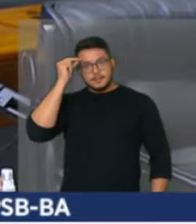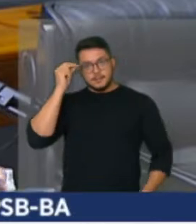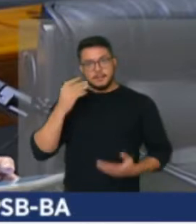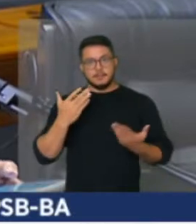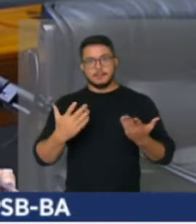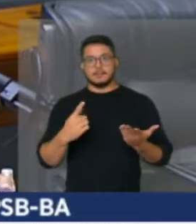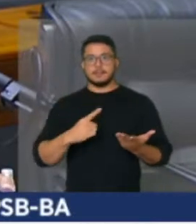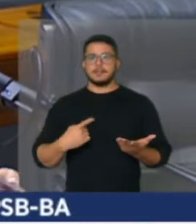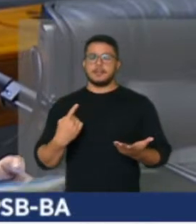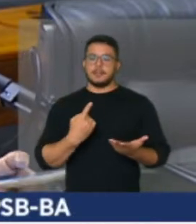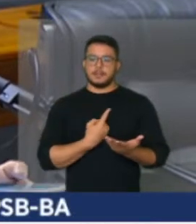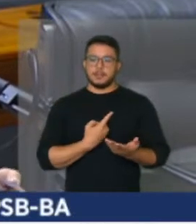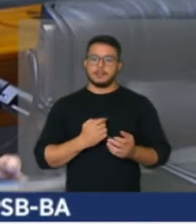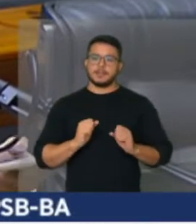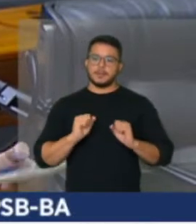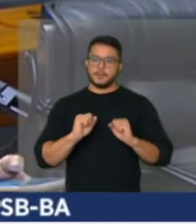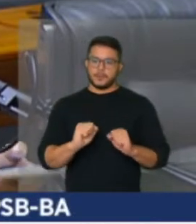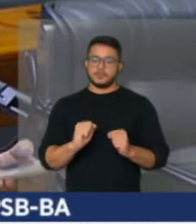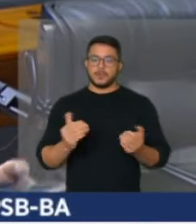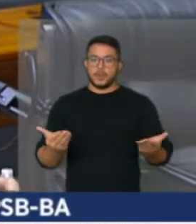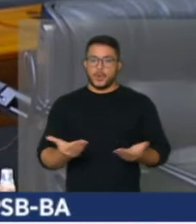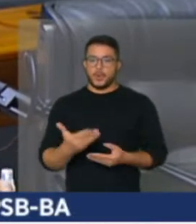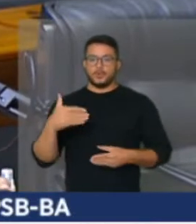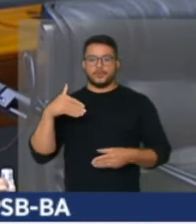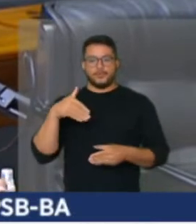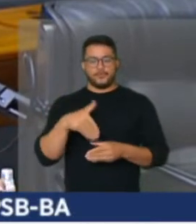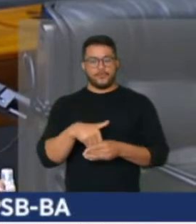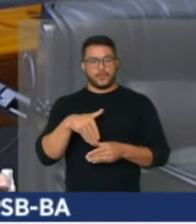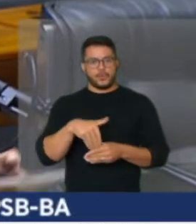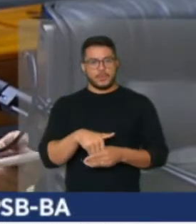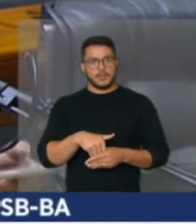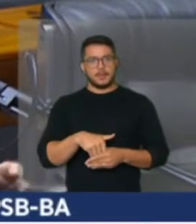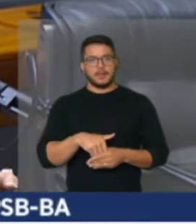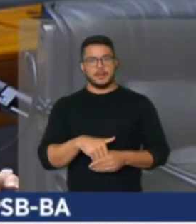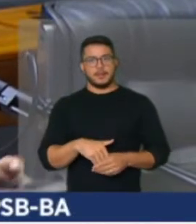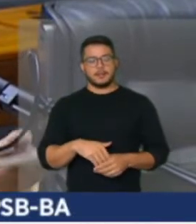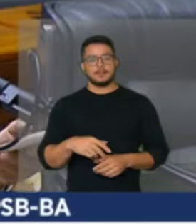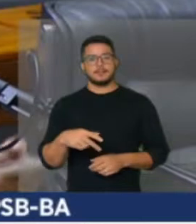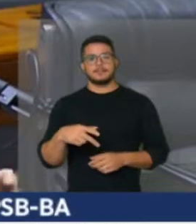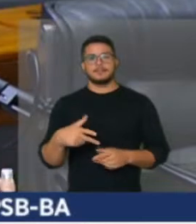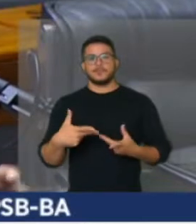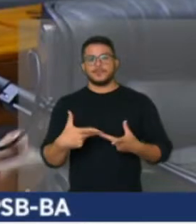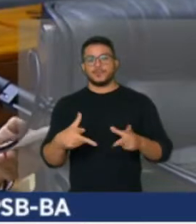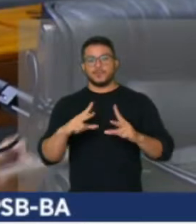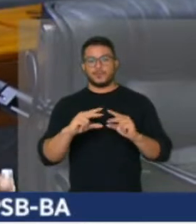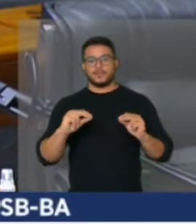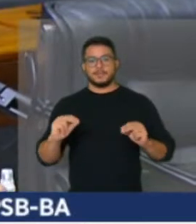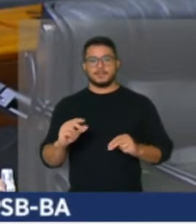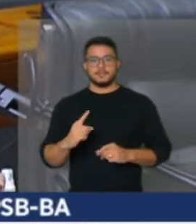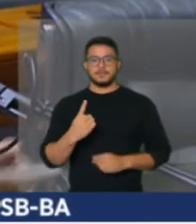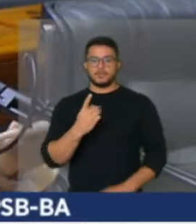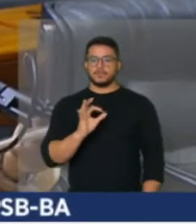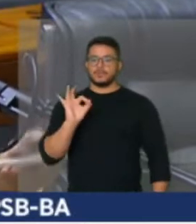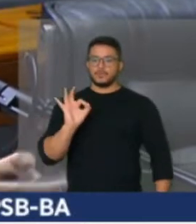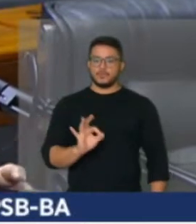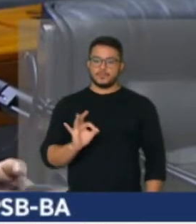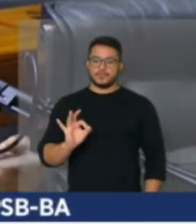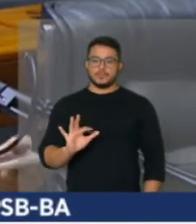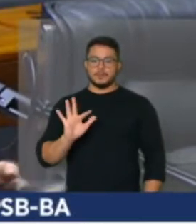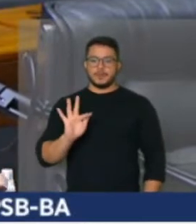PREFEITO E DA PREFEITA, ESSE PRESENTE DE 1% DO FPM A MAIS PARA OS MUNICÍPIOS BRASILEIROS. MAS É PRECISO